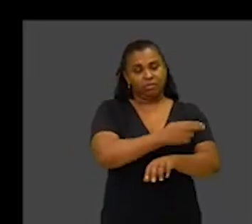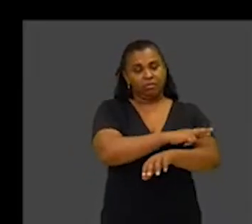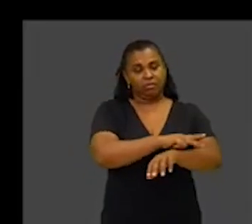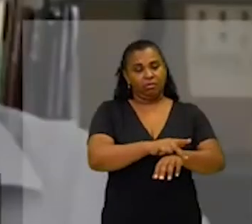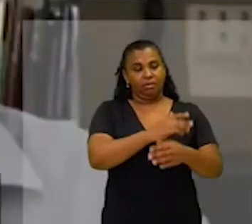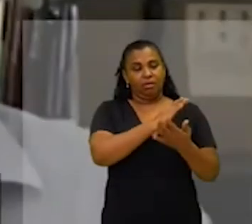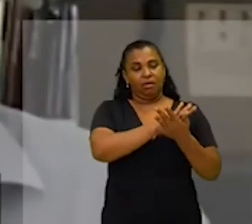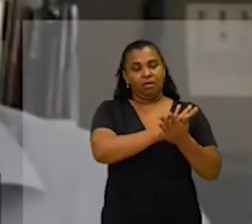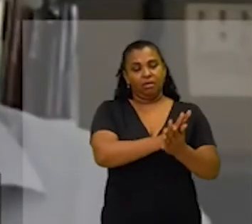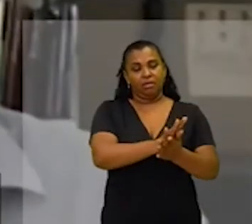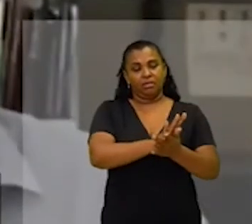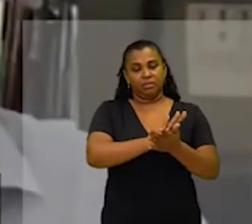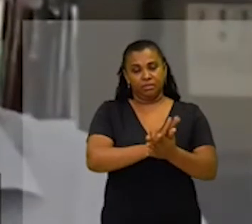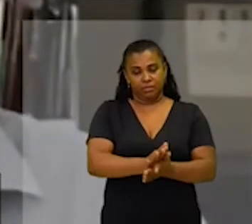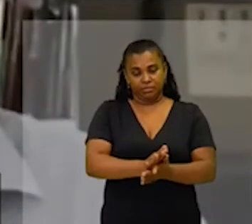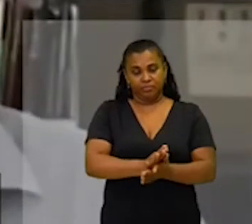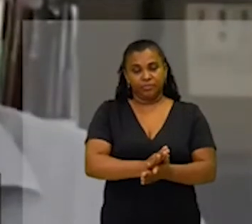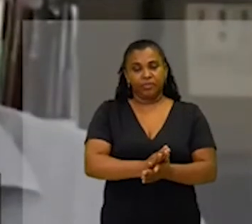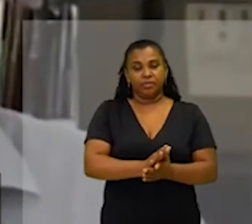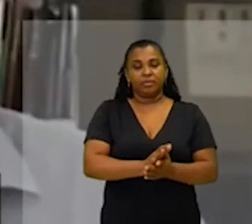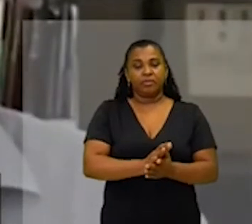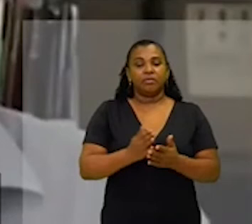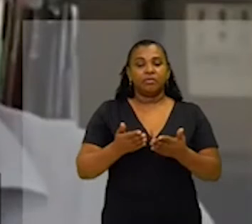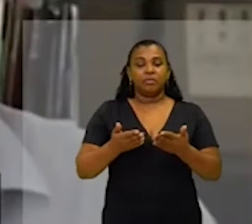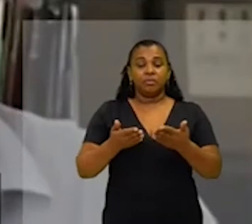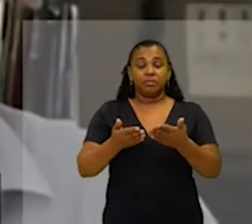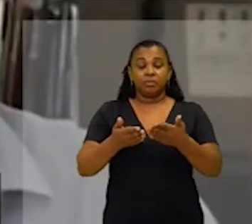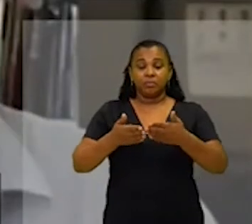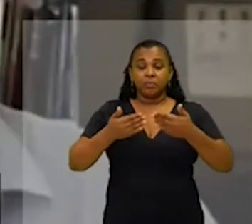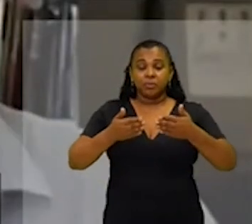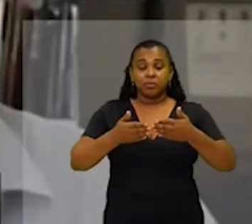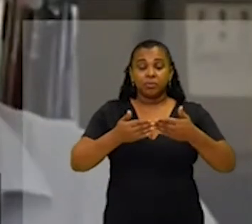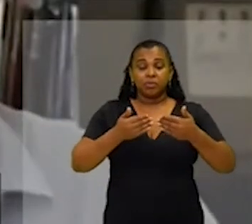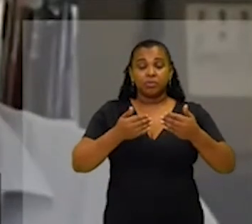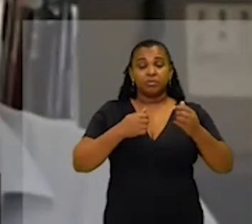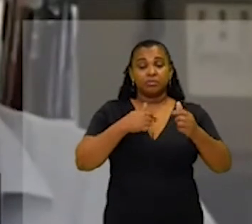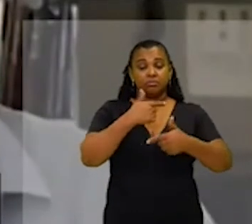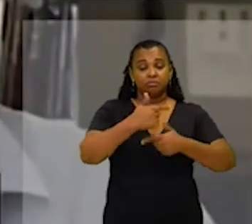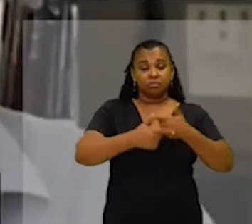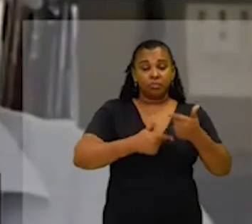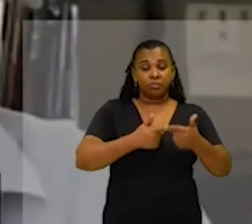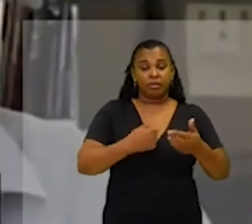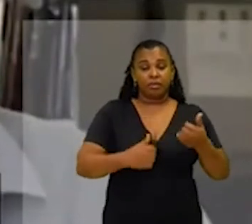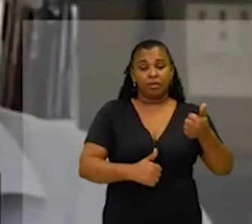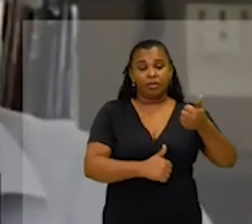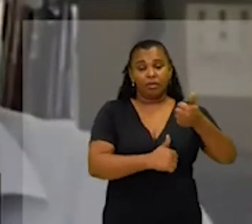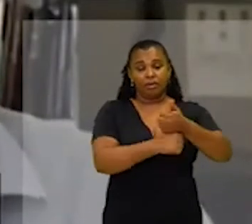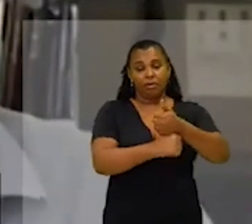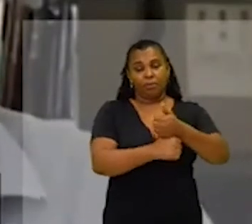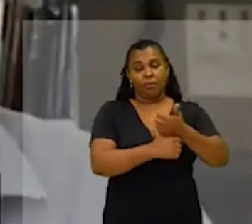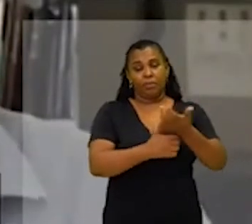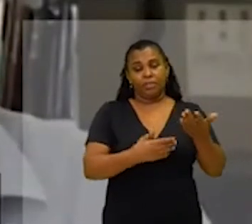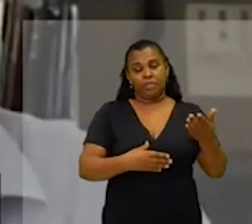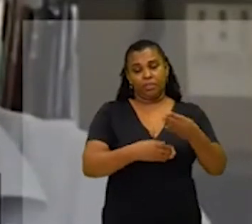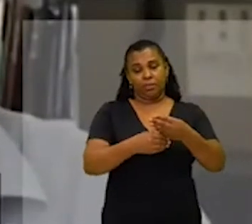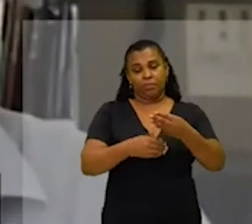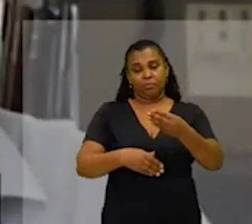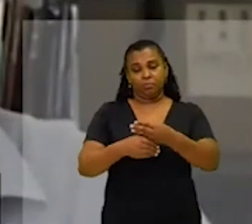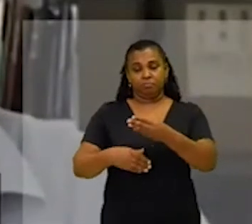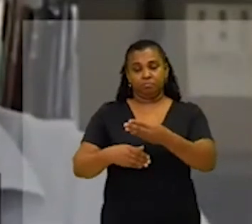evidência as ações compensatórias nós temos um um ponto é importante para nós é nós temos uma